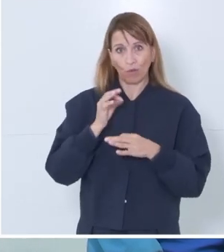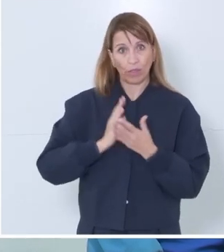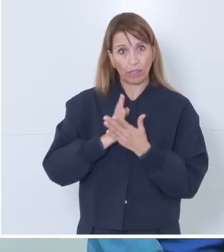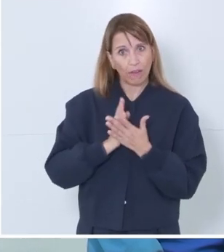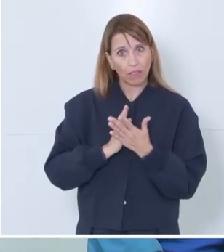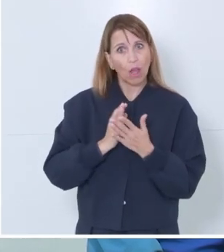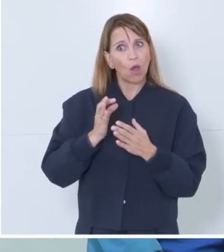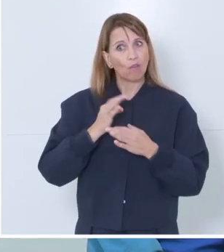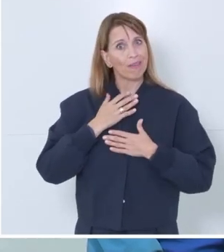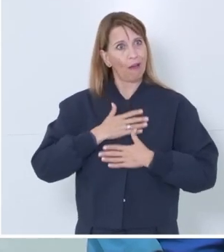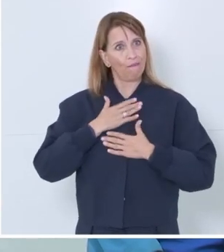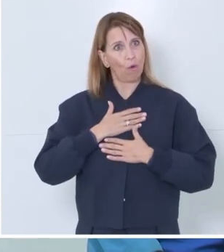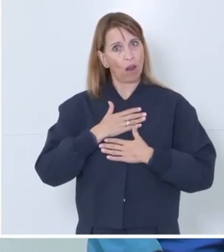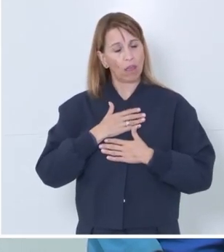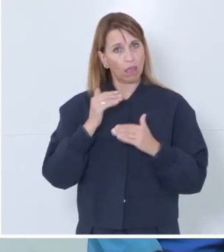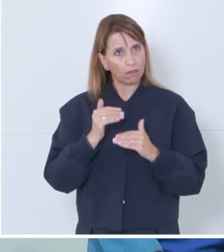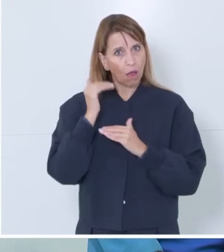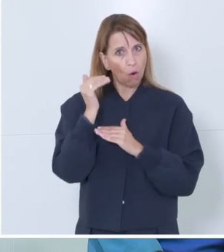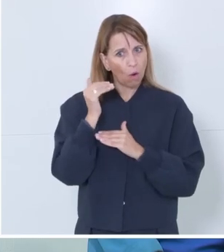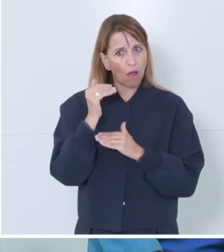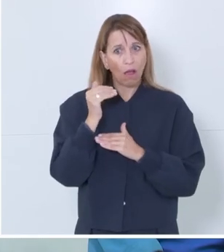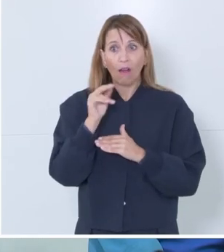weil sie denke ich viele Menschen gerade die Einrichtungen hier stark darum auch